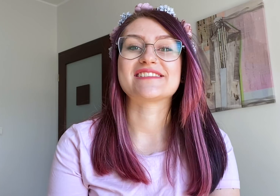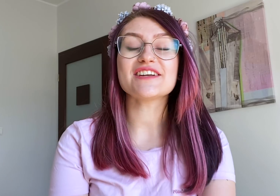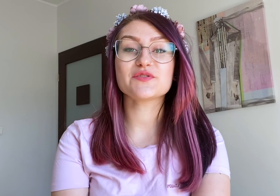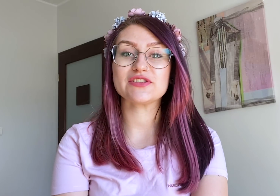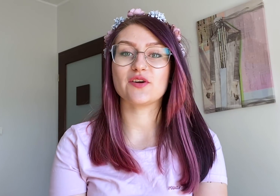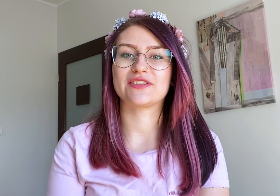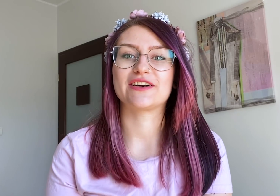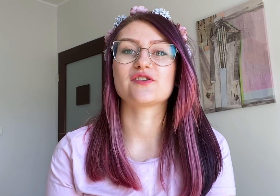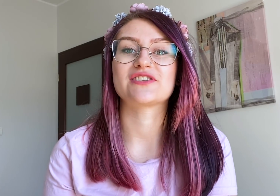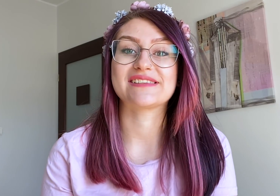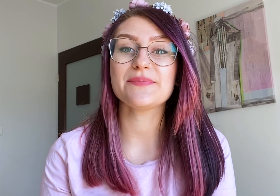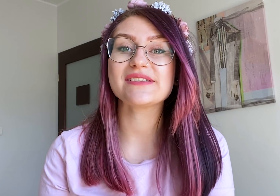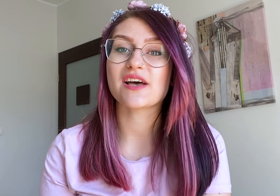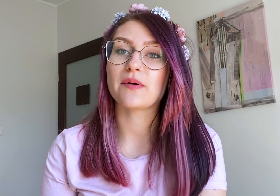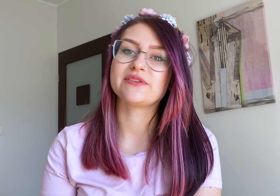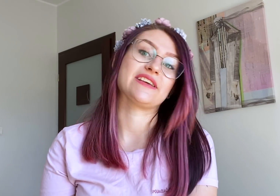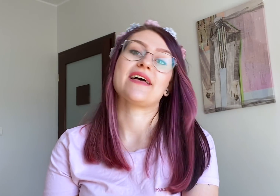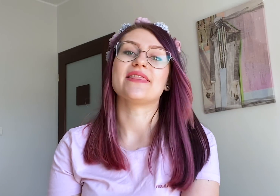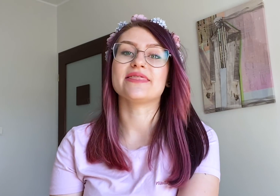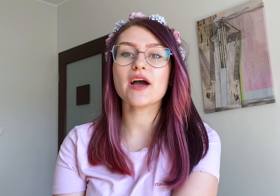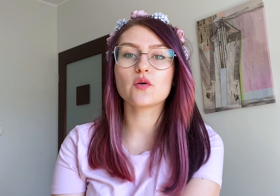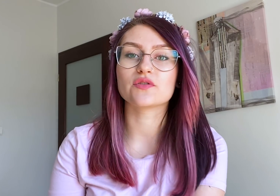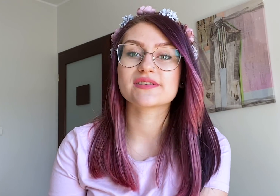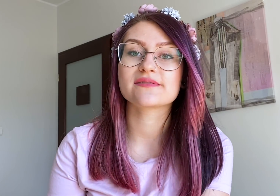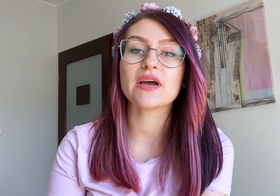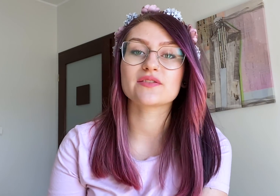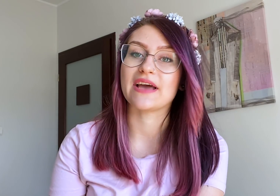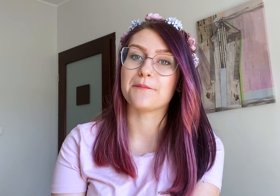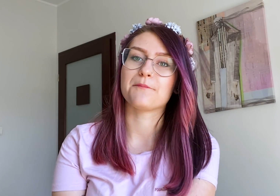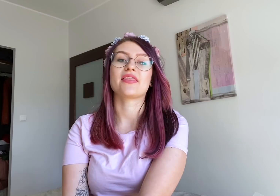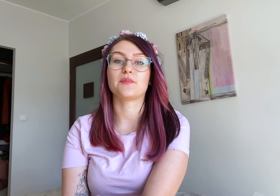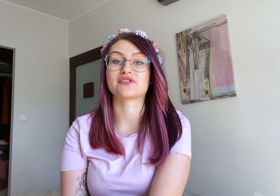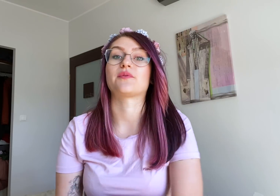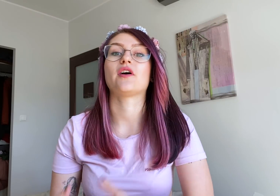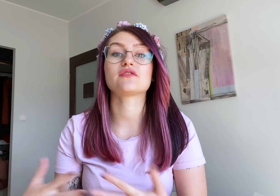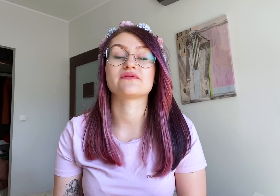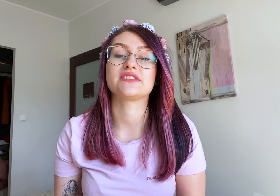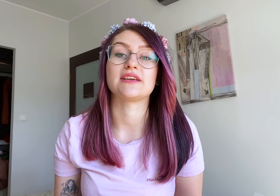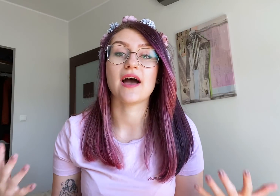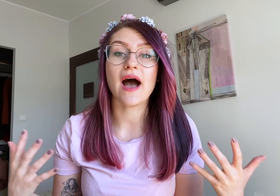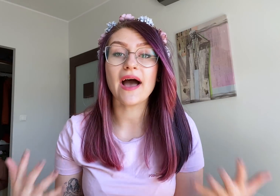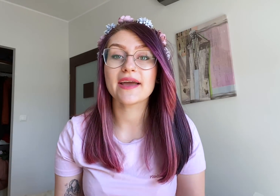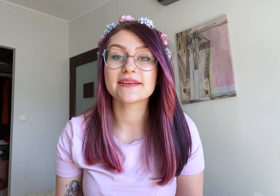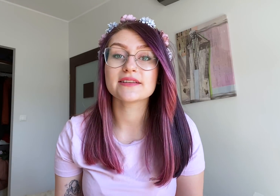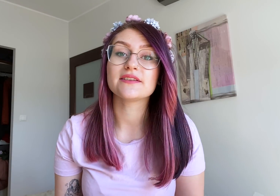Zaczęło się od tego, że zapisałam się na kurs PJM. Na poziomie oczywiście A1.